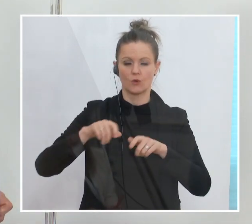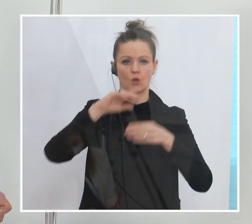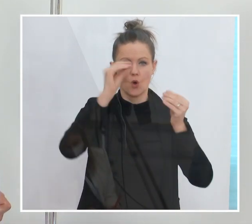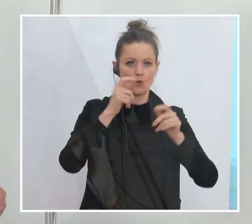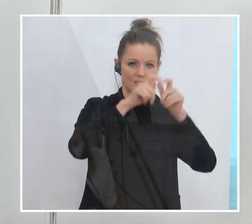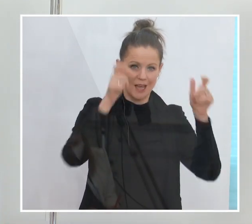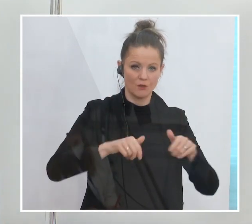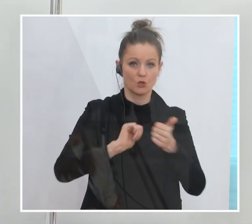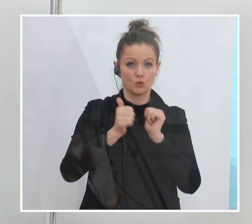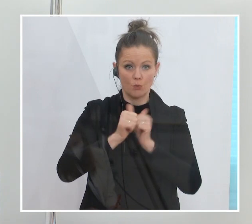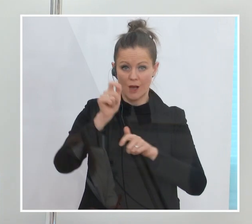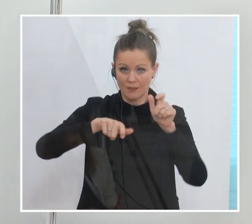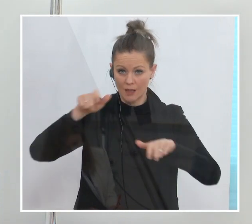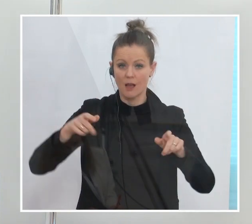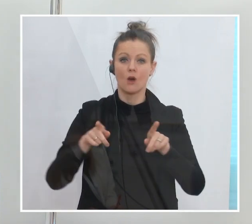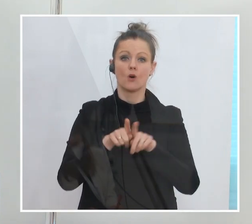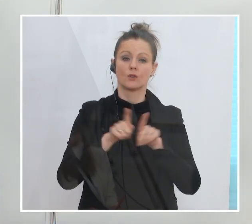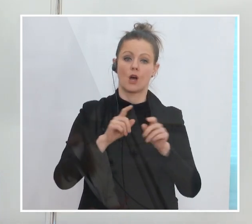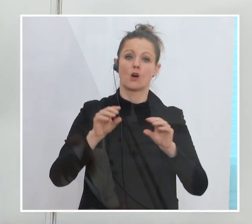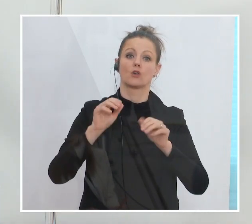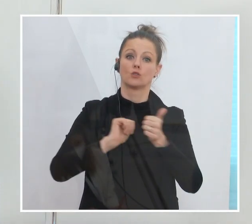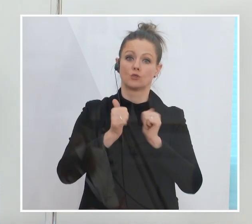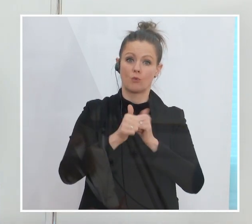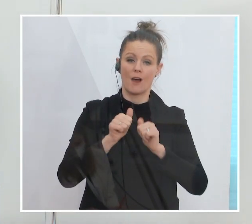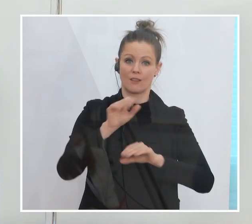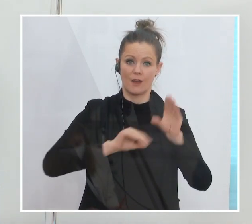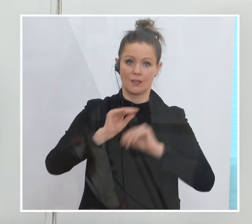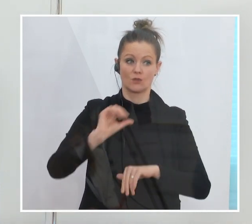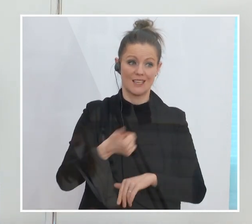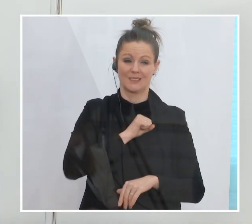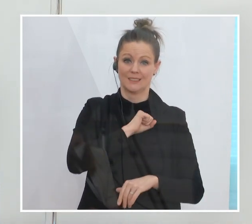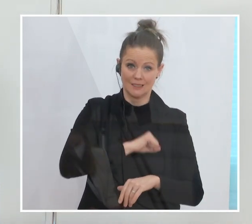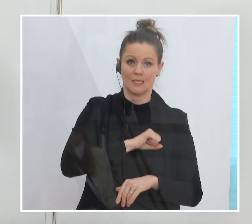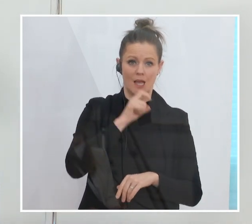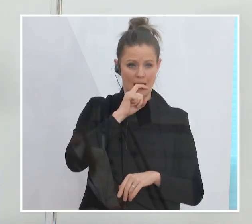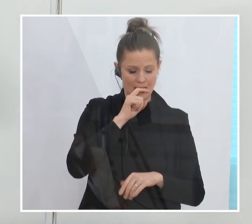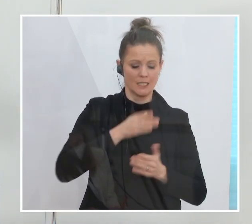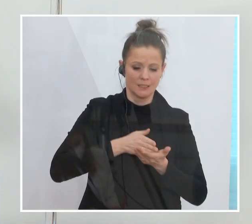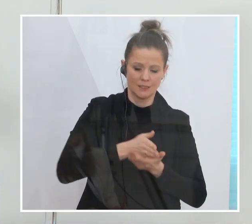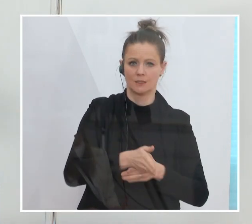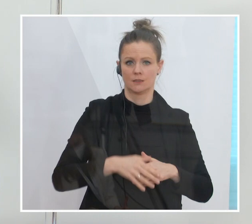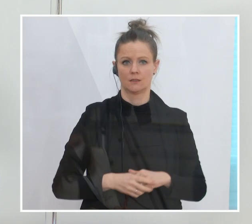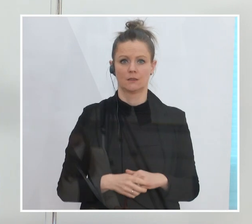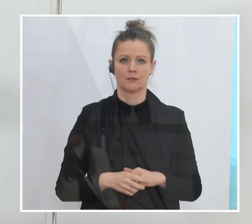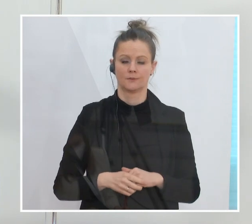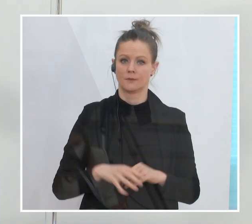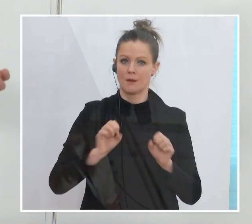und Sportler und Sportvereine. Also Durchhalten zunächst einmal. Die Pandemie lässt mit sich,